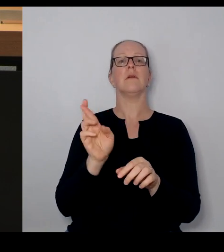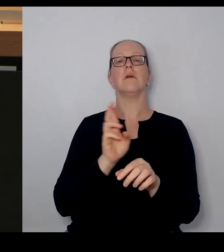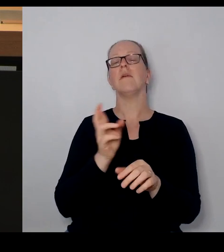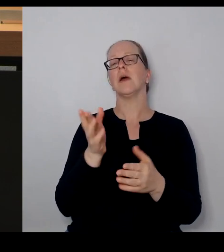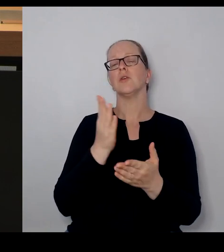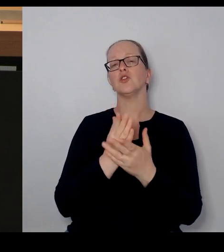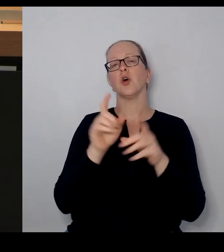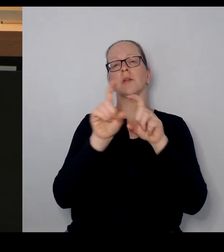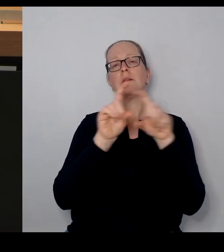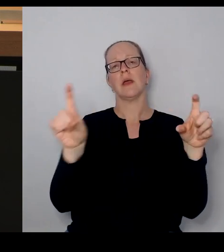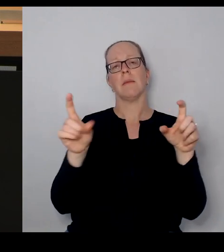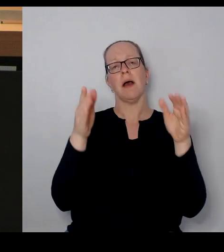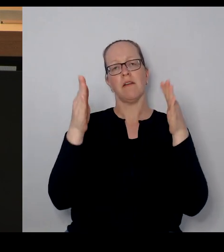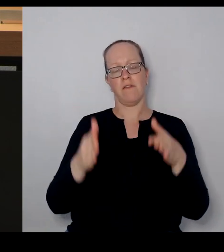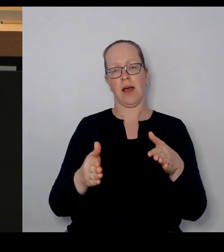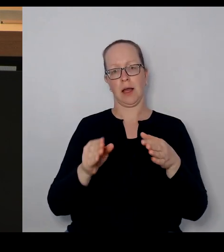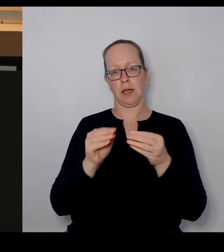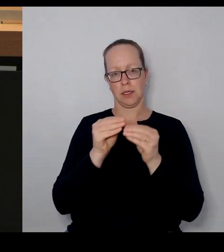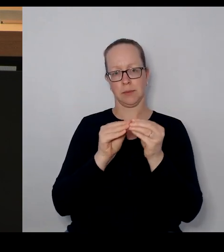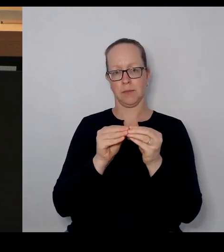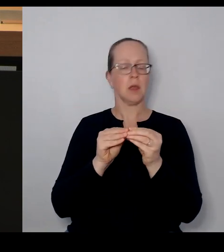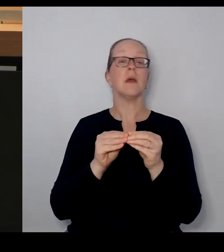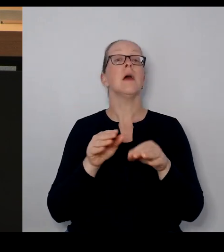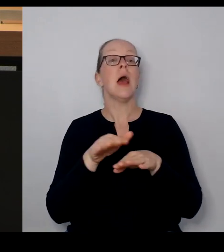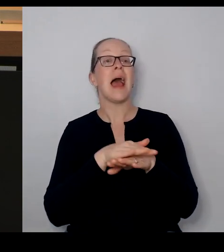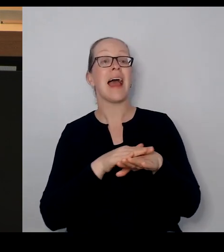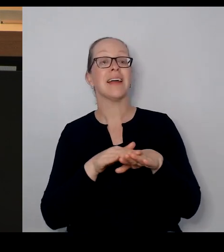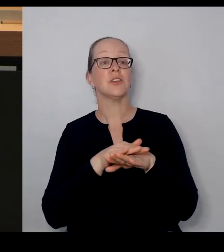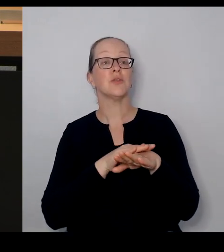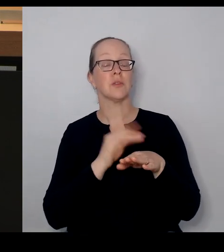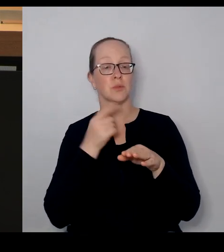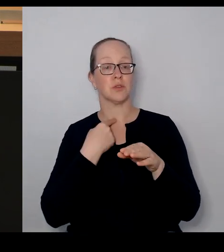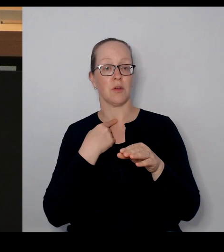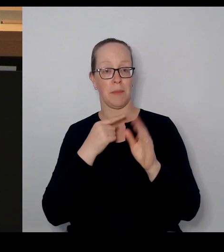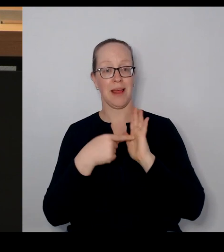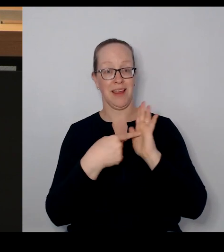einmal darauf hinweisen, dass das Verzehren von Speisen hier im Plenarsaal nicht erlaubt ist und das